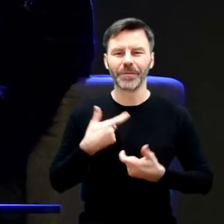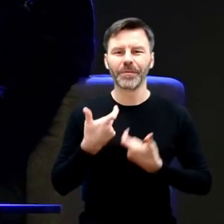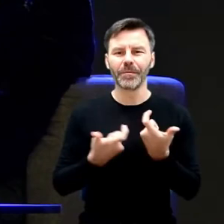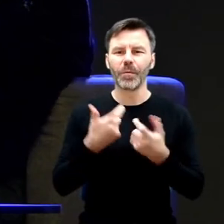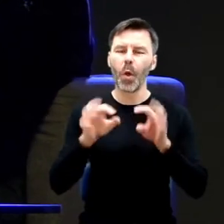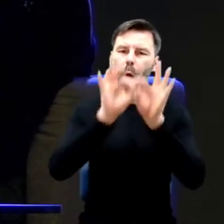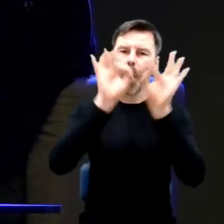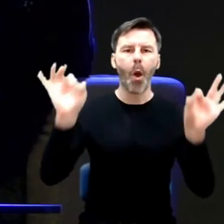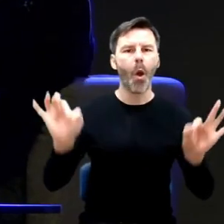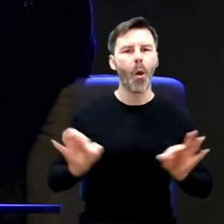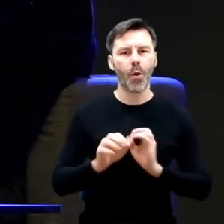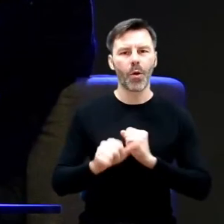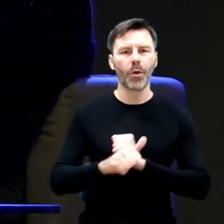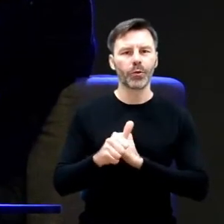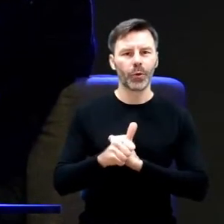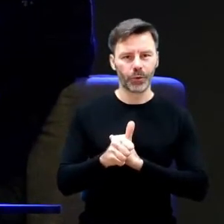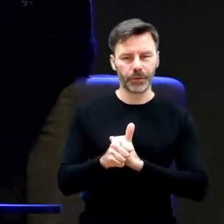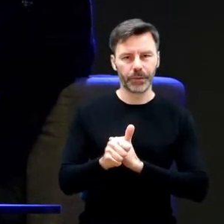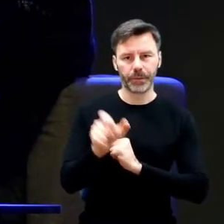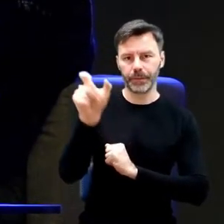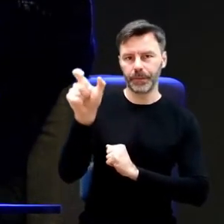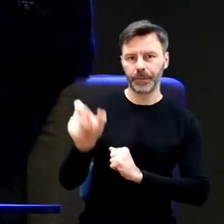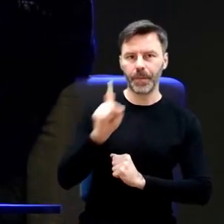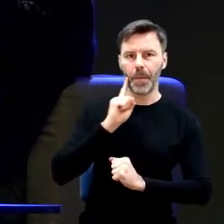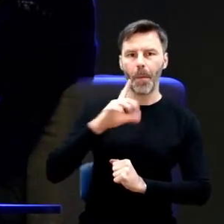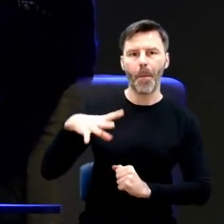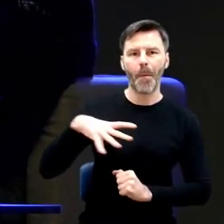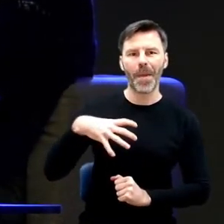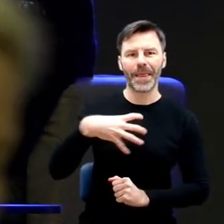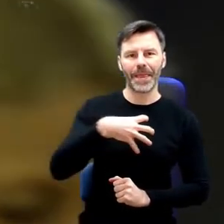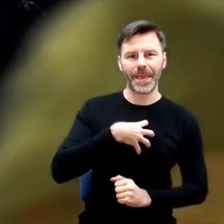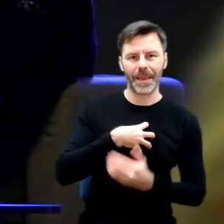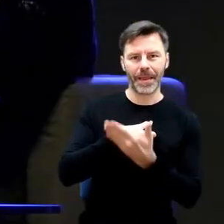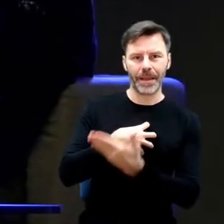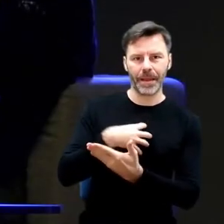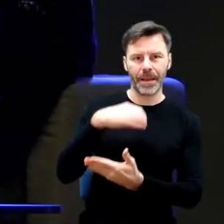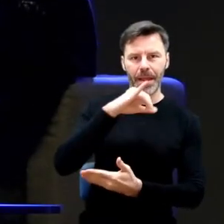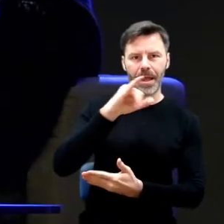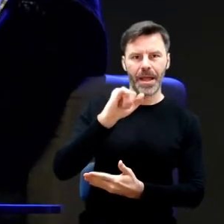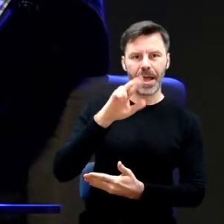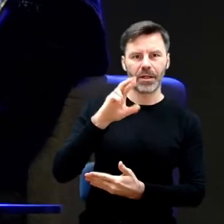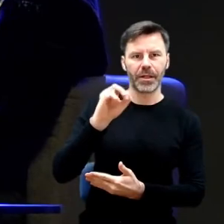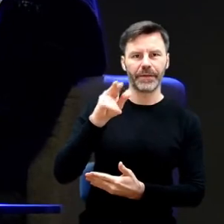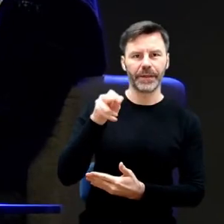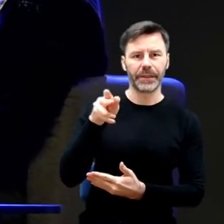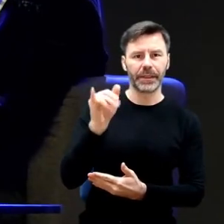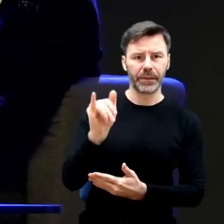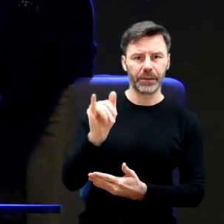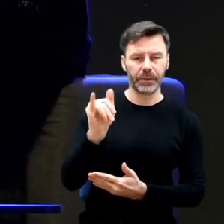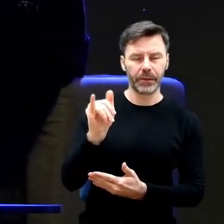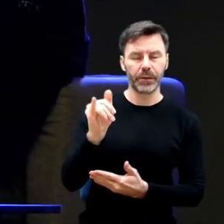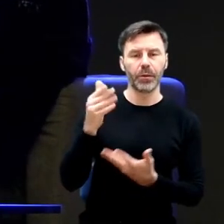Tu już pan dyrektor Jarczewski częściowo to zadanie wykonał,